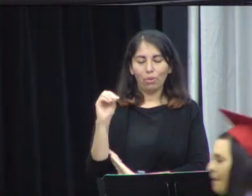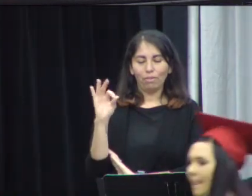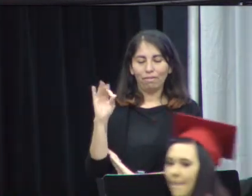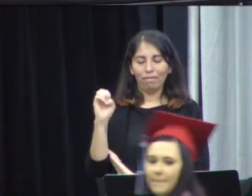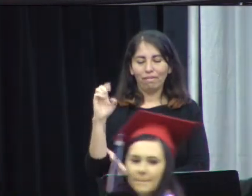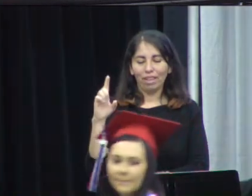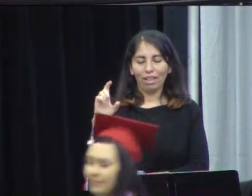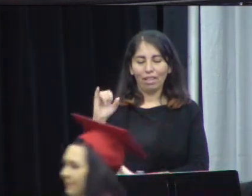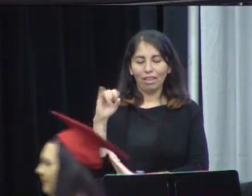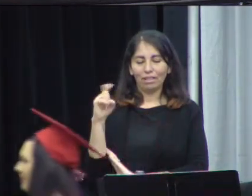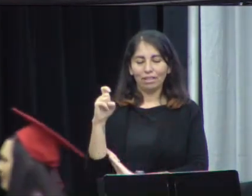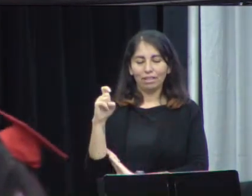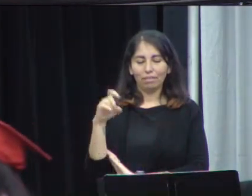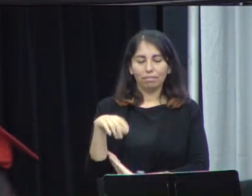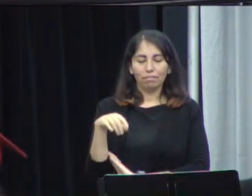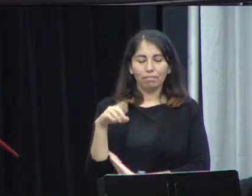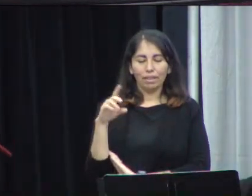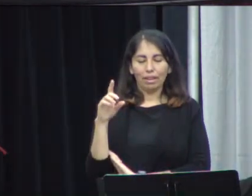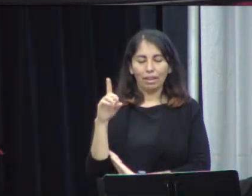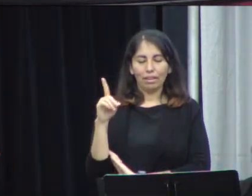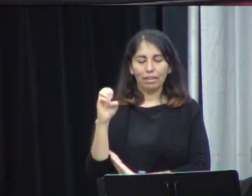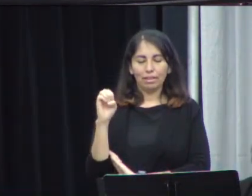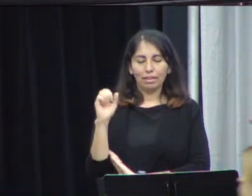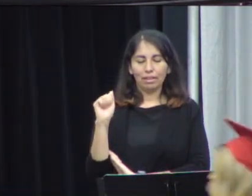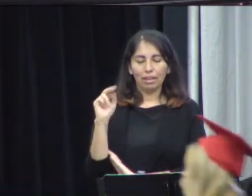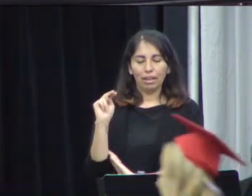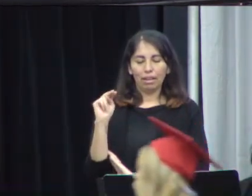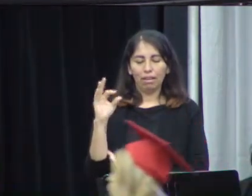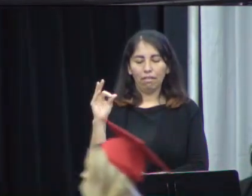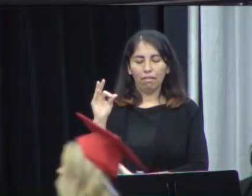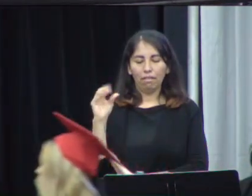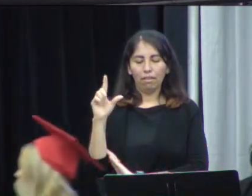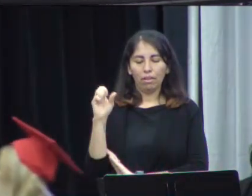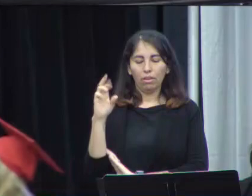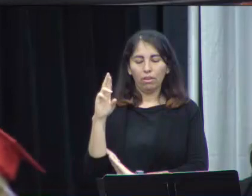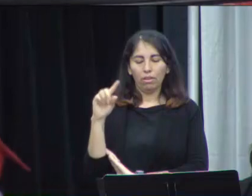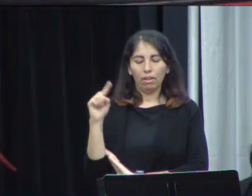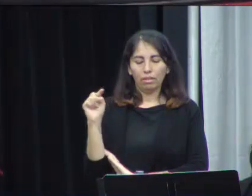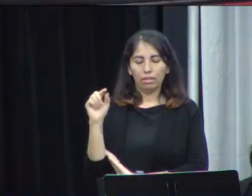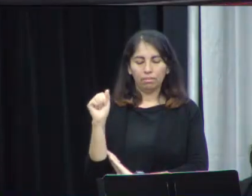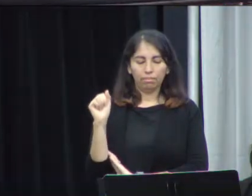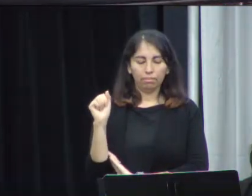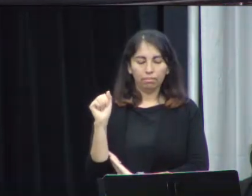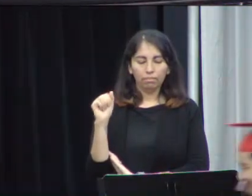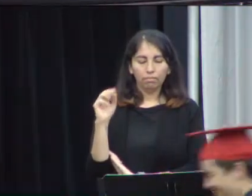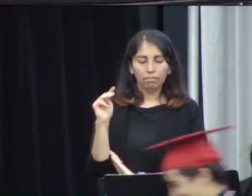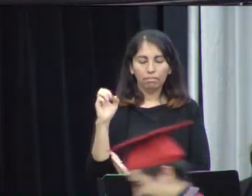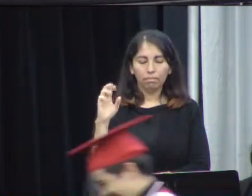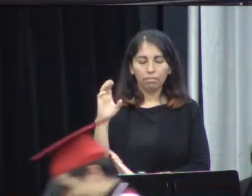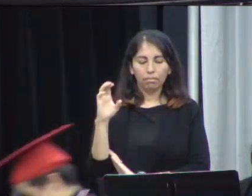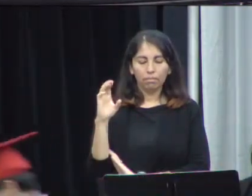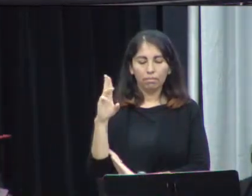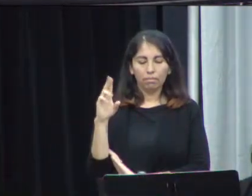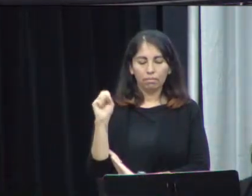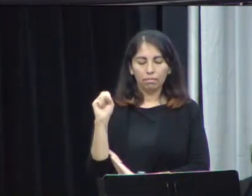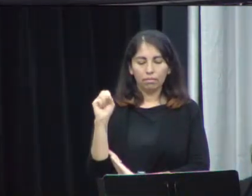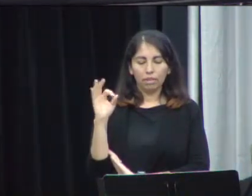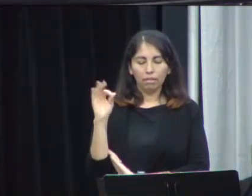(audience applauds) Dean Flores. (audience applauds) Marcos Flores Sedillo.